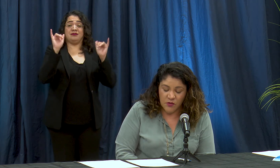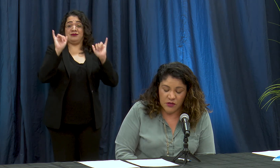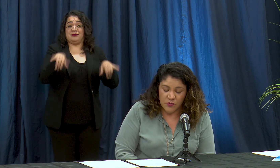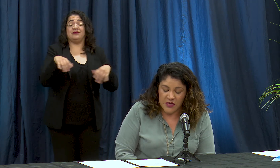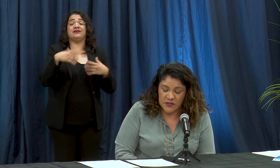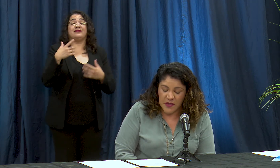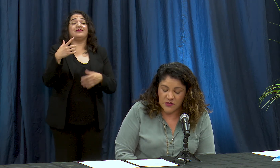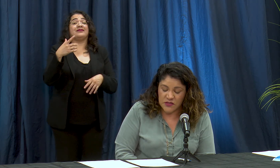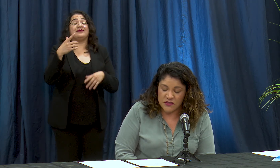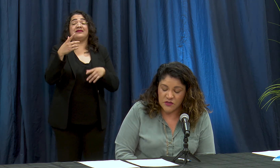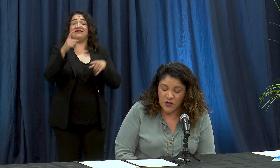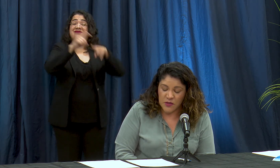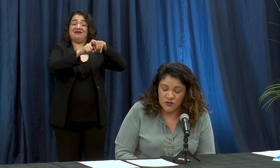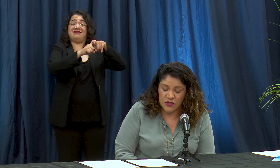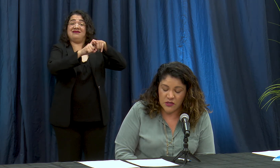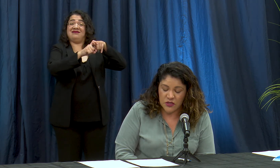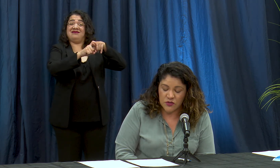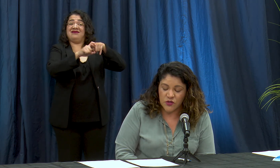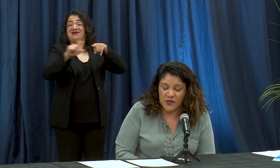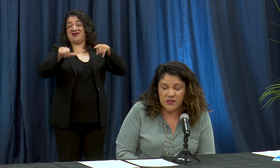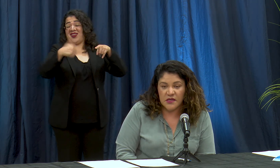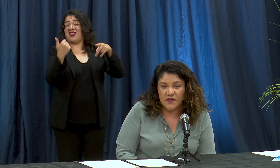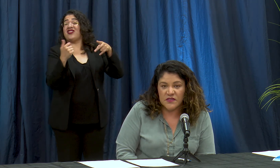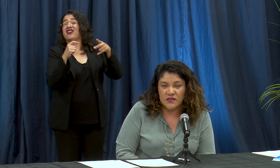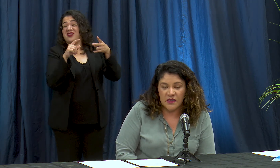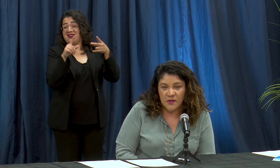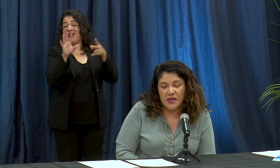cuatro mil espacio de estacionamiento grass Tito's no mas tiene visita zambian